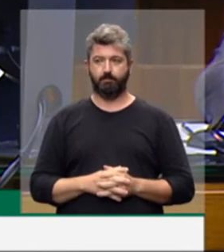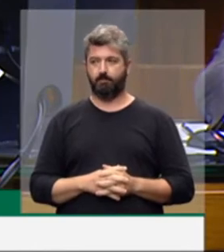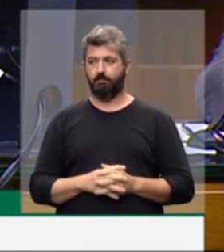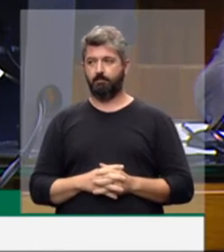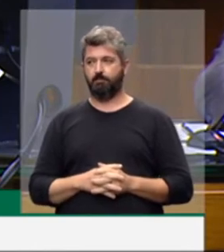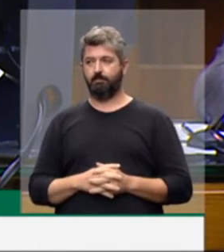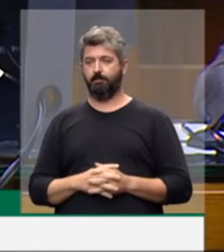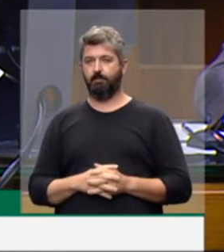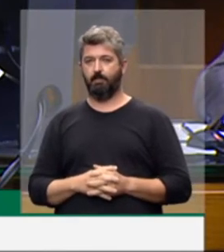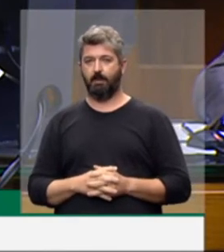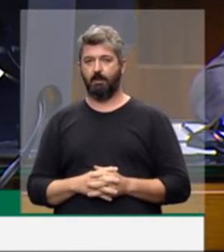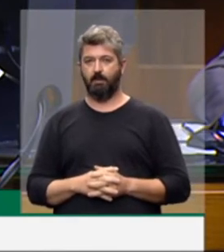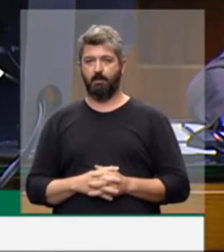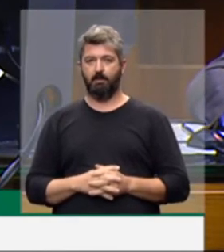AR PARTE COMPLEXAS COMO UM